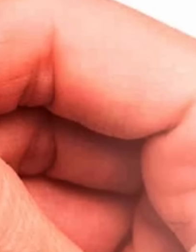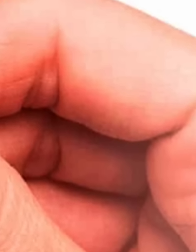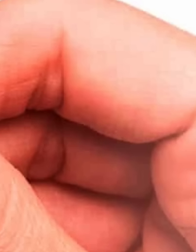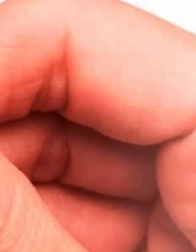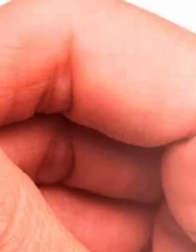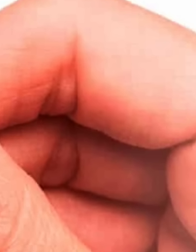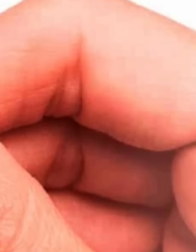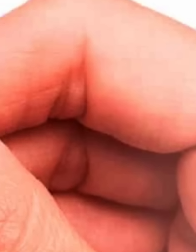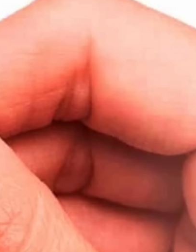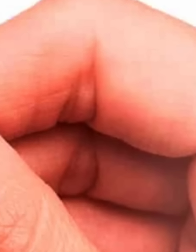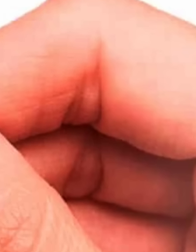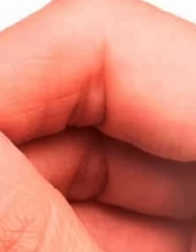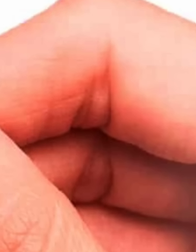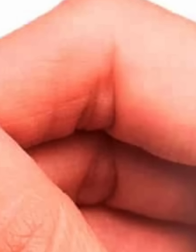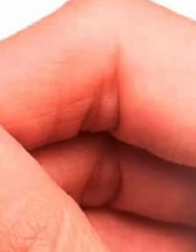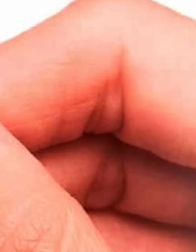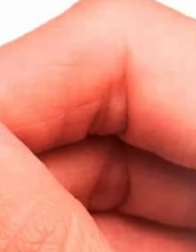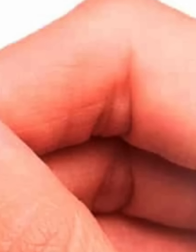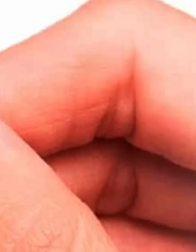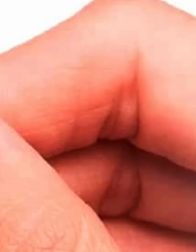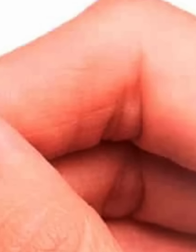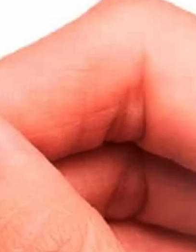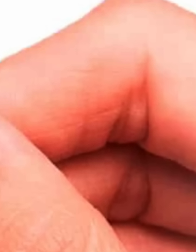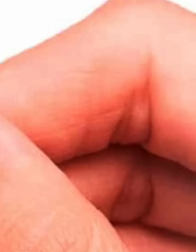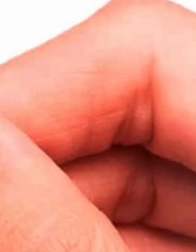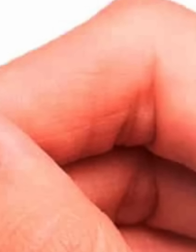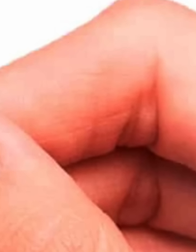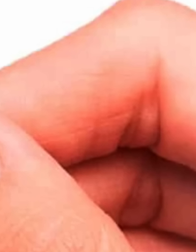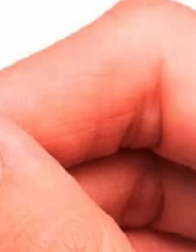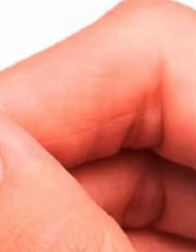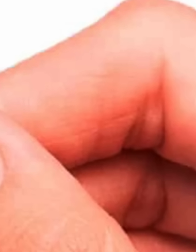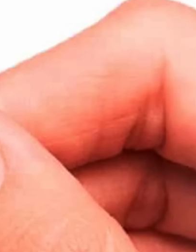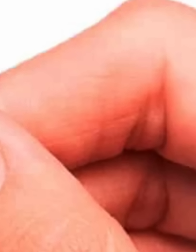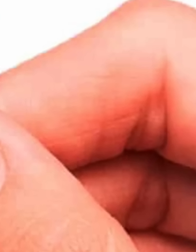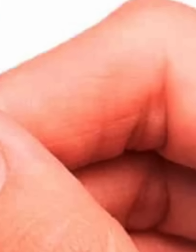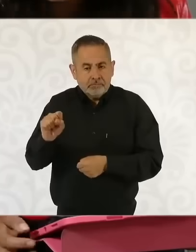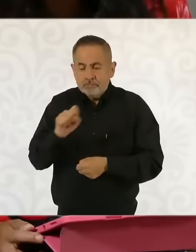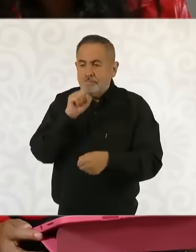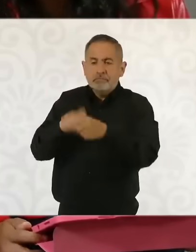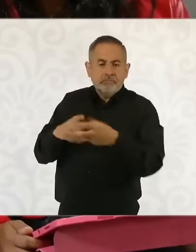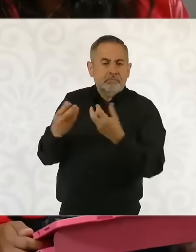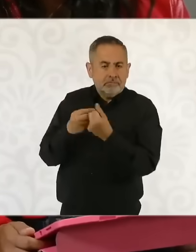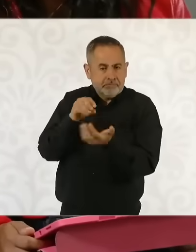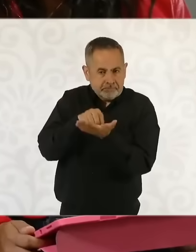dándose de alta en el en el Instituto Mexicano del Seguro seguro social como registro ¿verdad